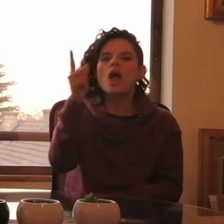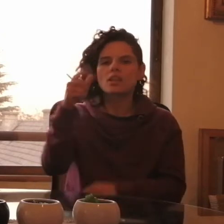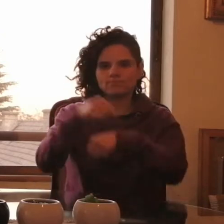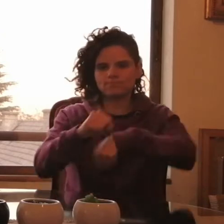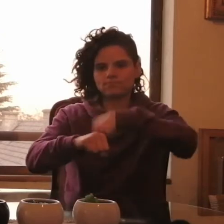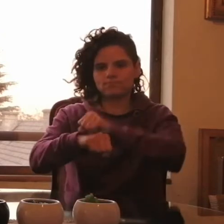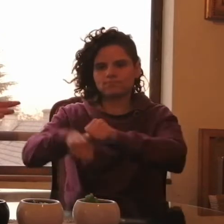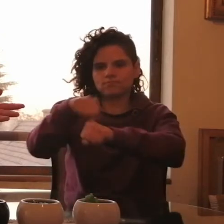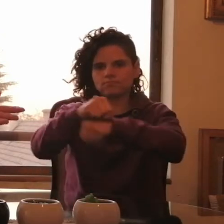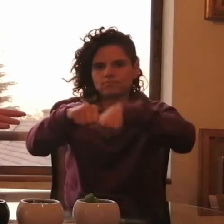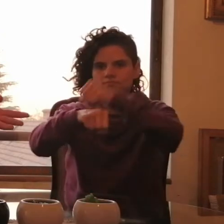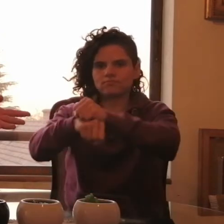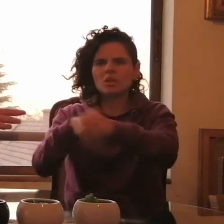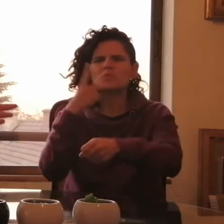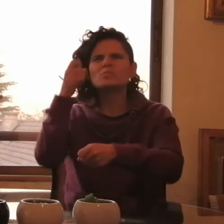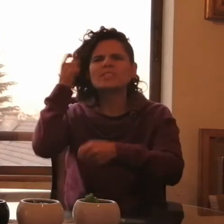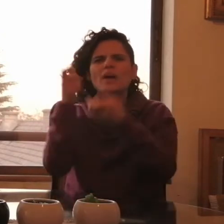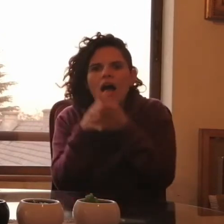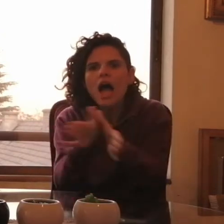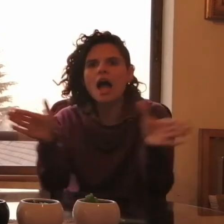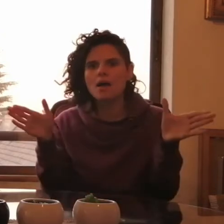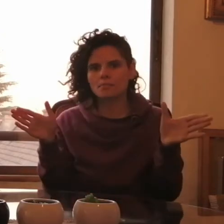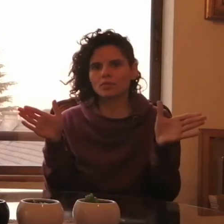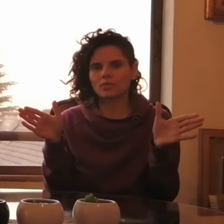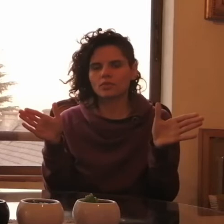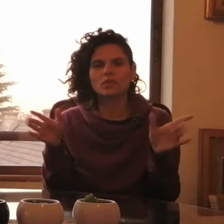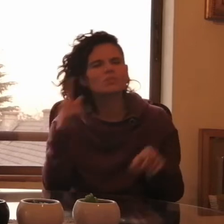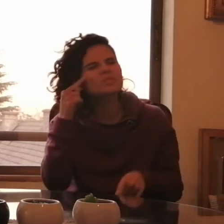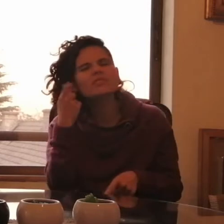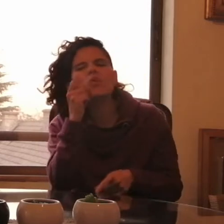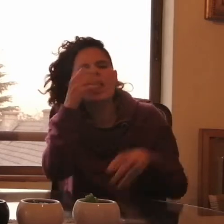más amplio que yo creía que era - estabas como visualizando un campo laboral - claro